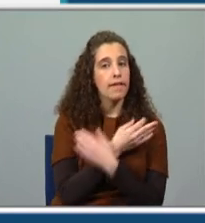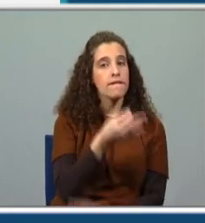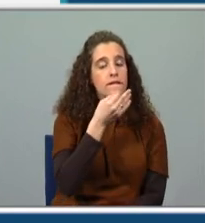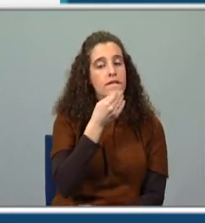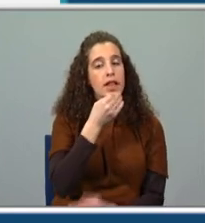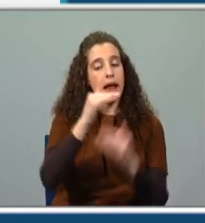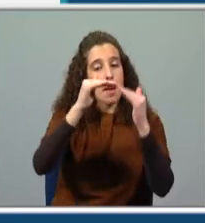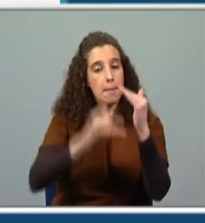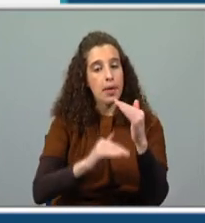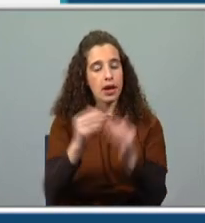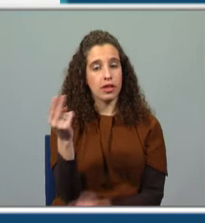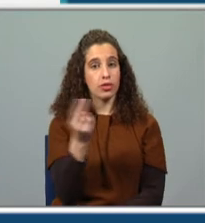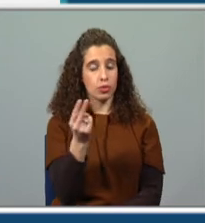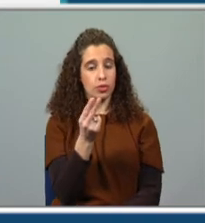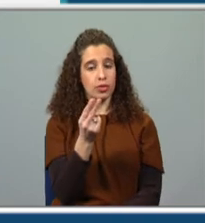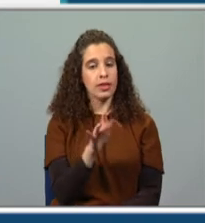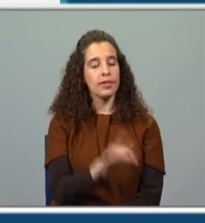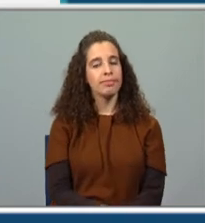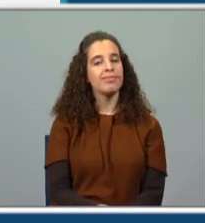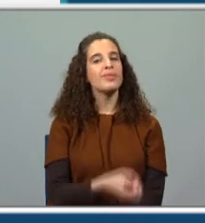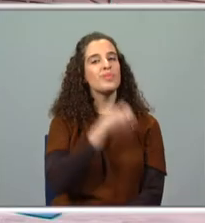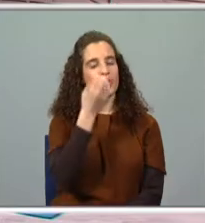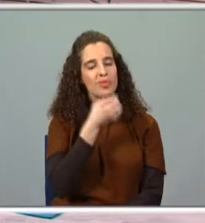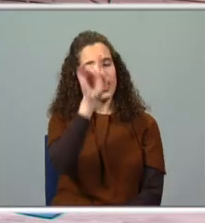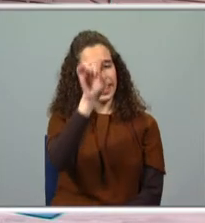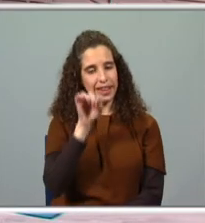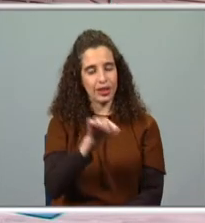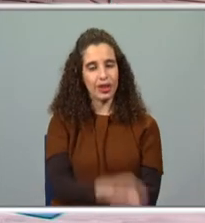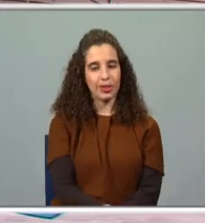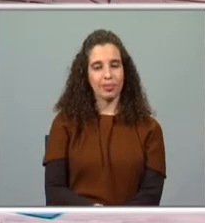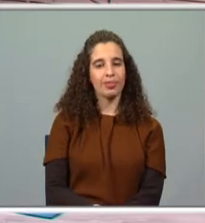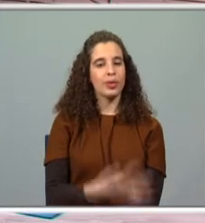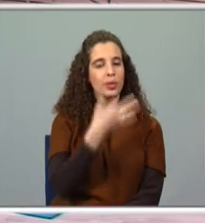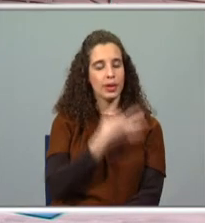e ambas são e muito bem interjeições correto and both are and very well 感嘆詞正確的